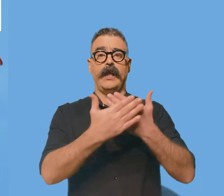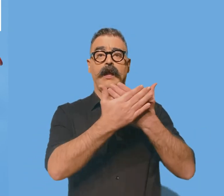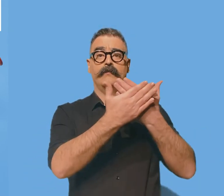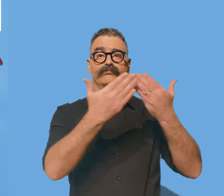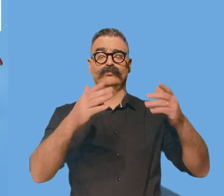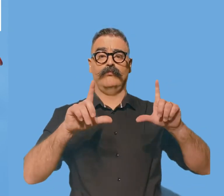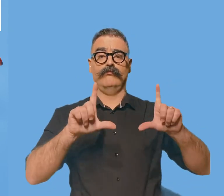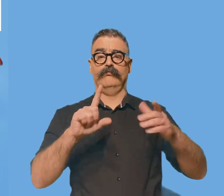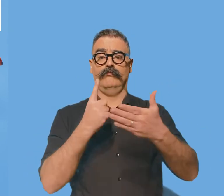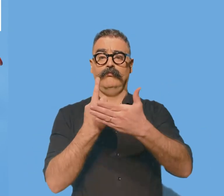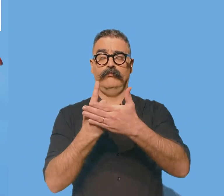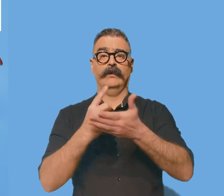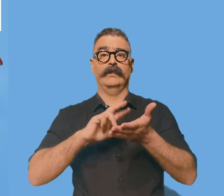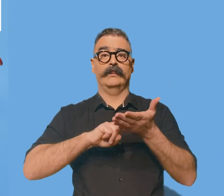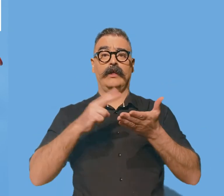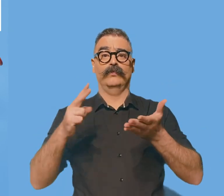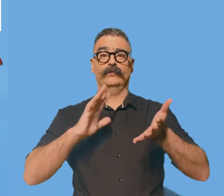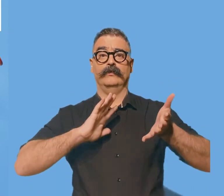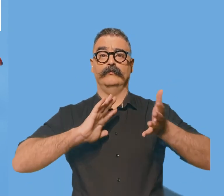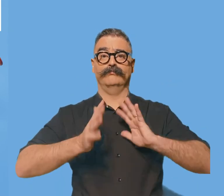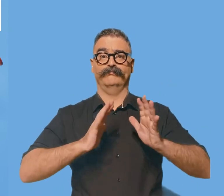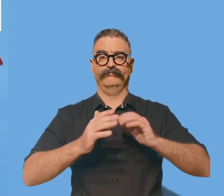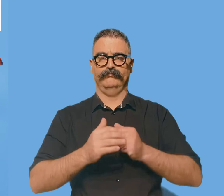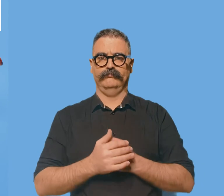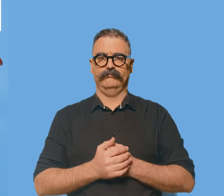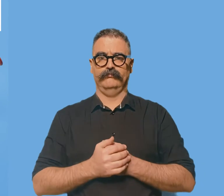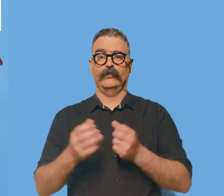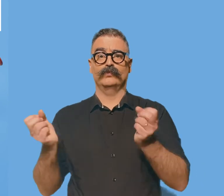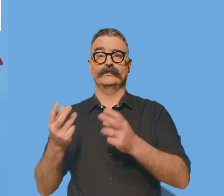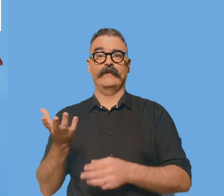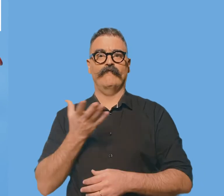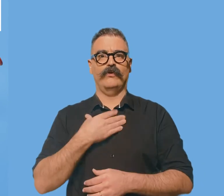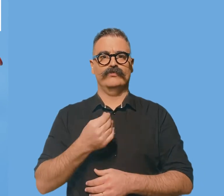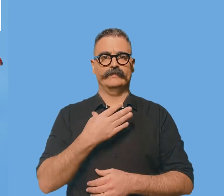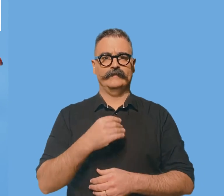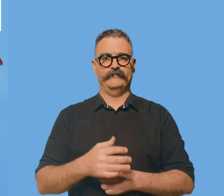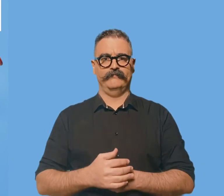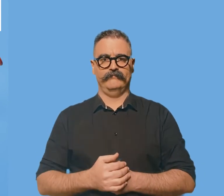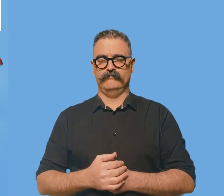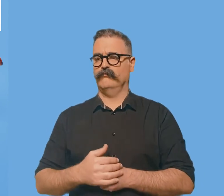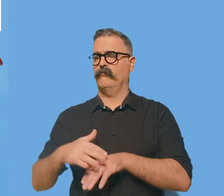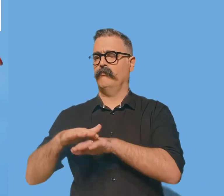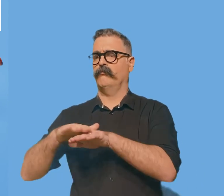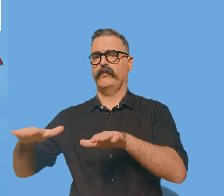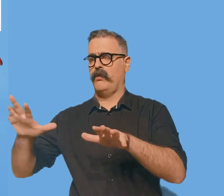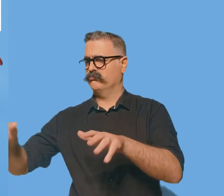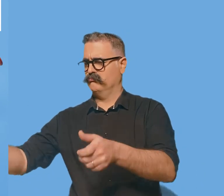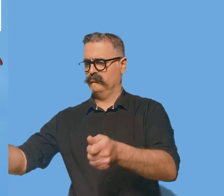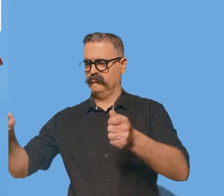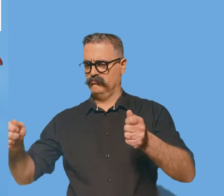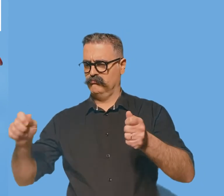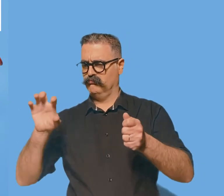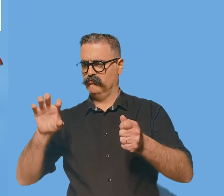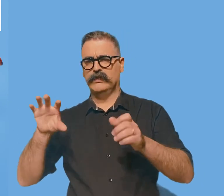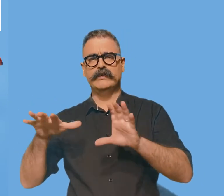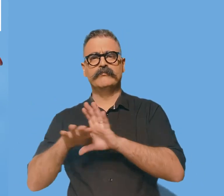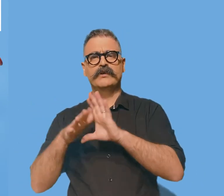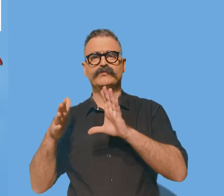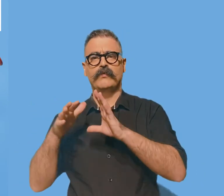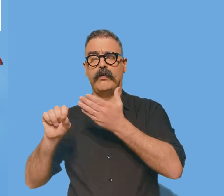Les films sont traduits en LSF et sous-titrés. Vous pouvez également lire dans l'exposition des fiches écrites en Français simplifié.